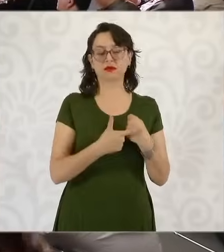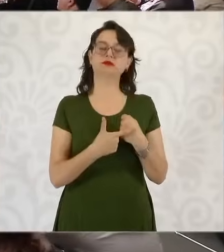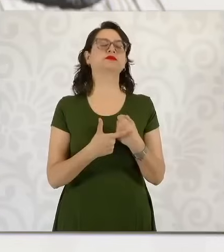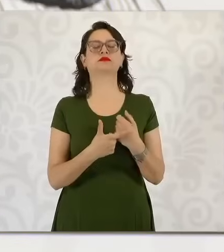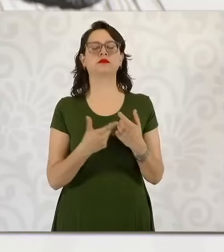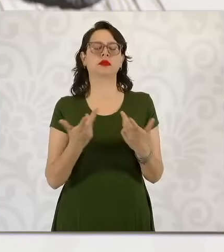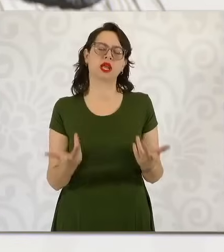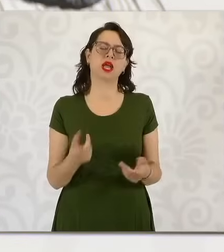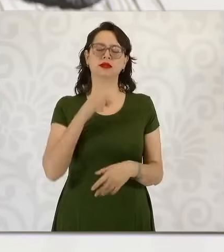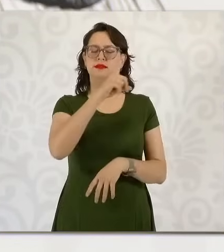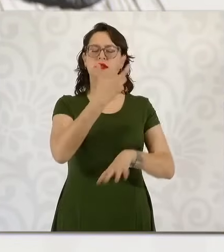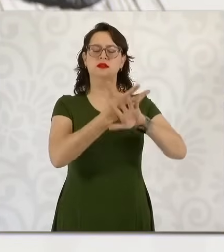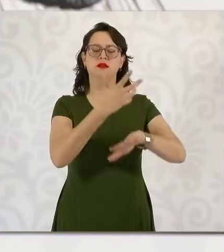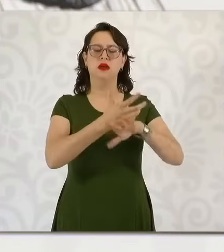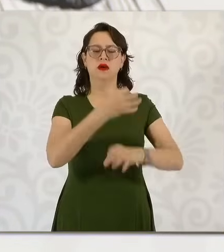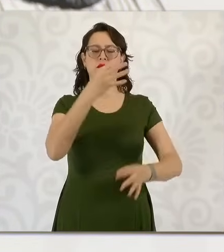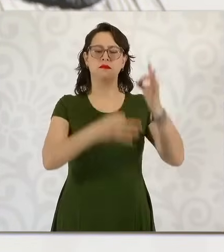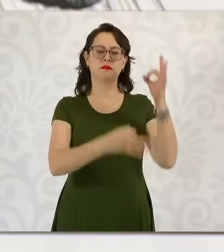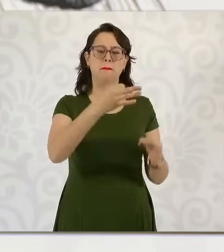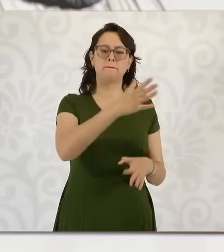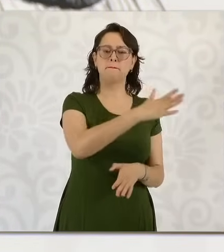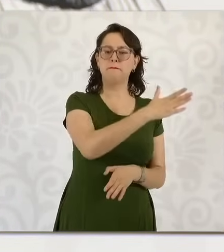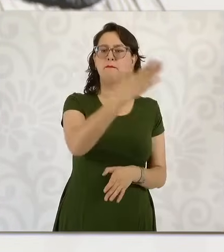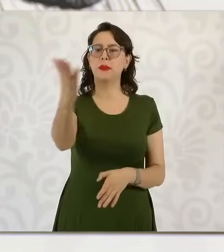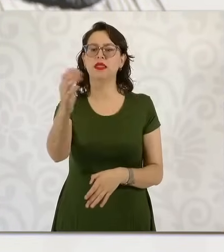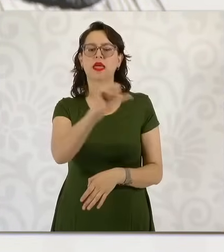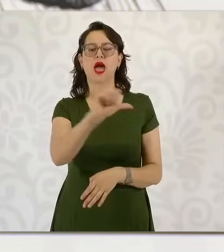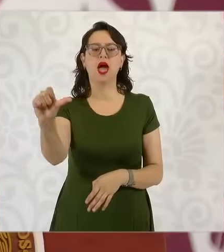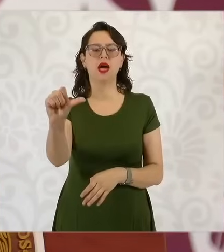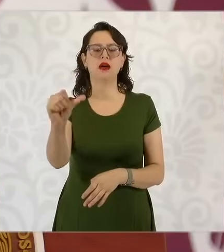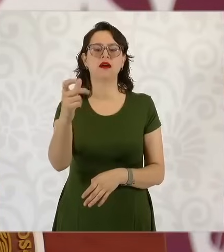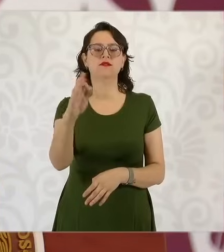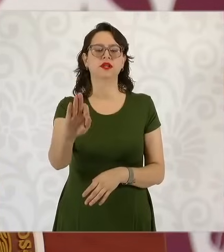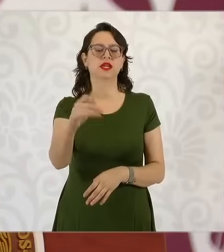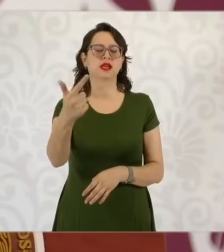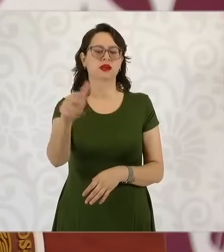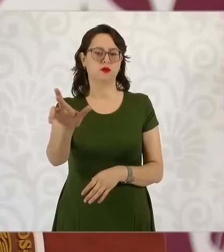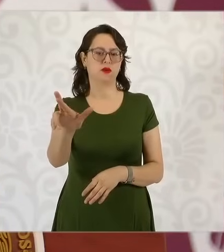de Justicia de los Estados Unidos a la Fiscalía General de la República